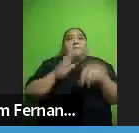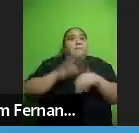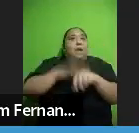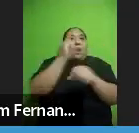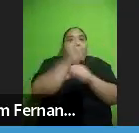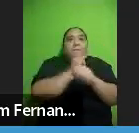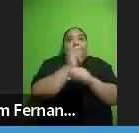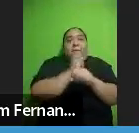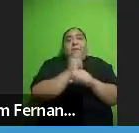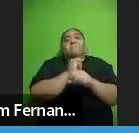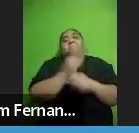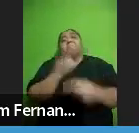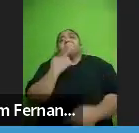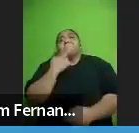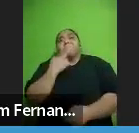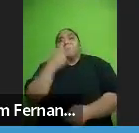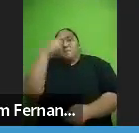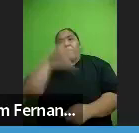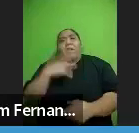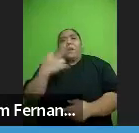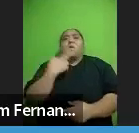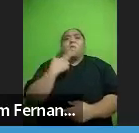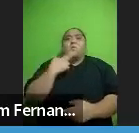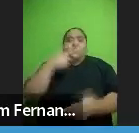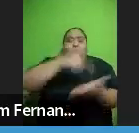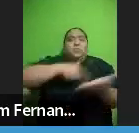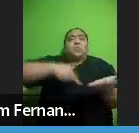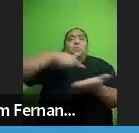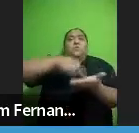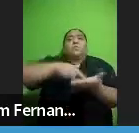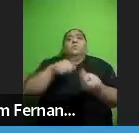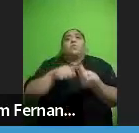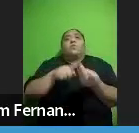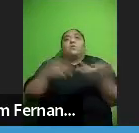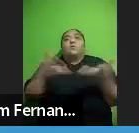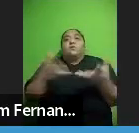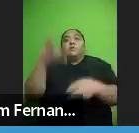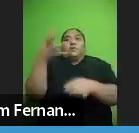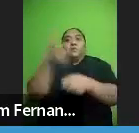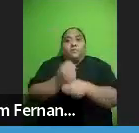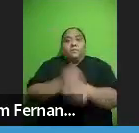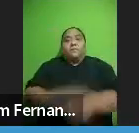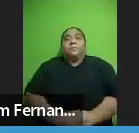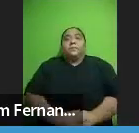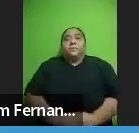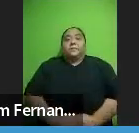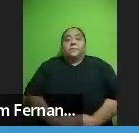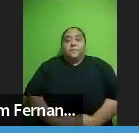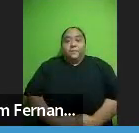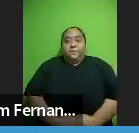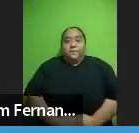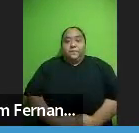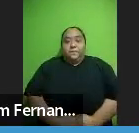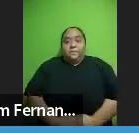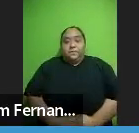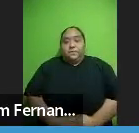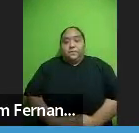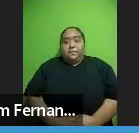funcionó para esta cartelización que es el uso del espacio spacio